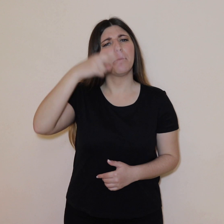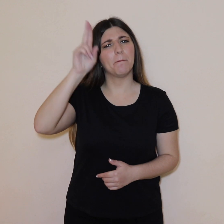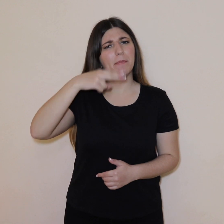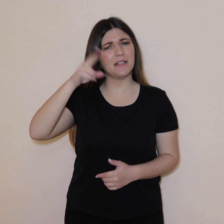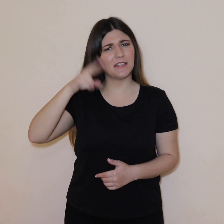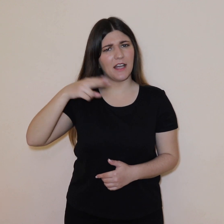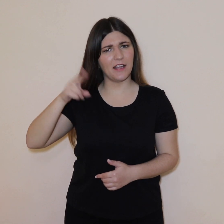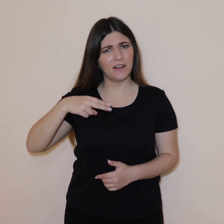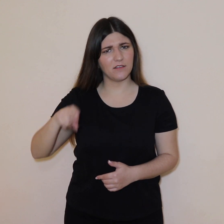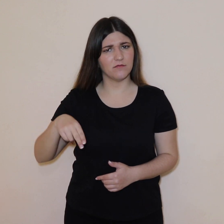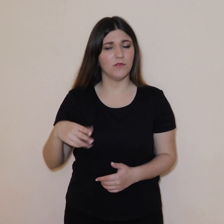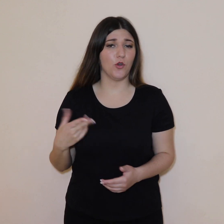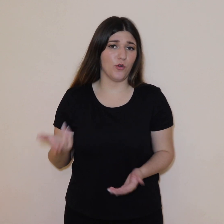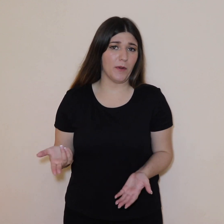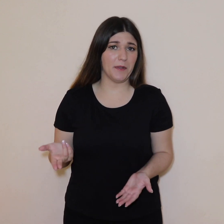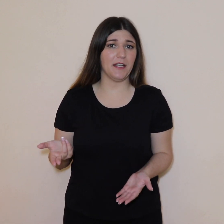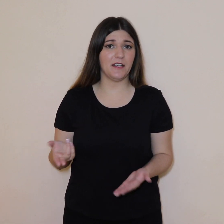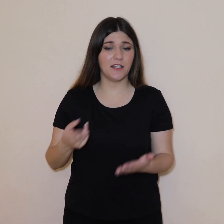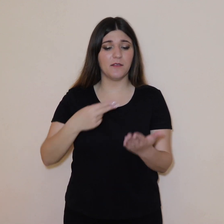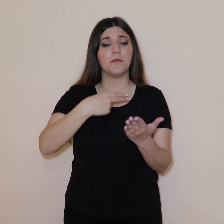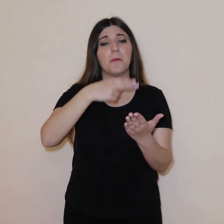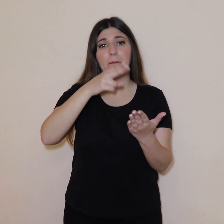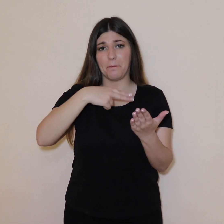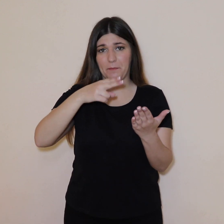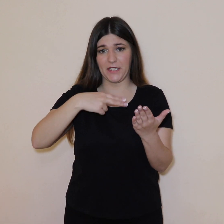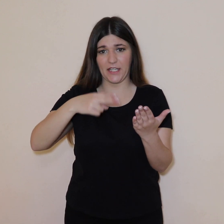Pintar O con un papel delante, "pintar"